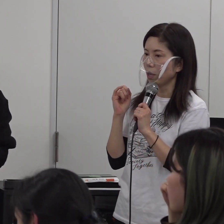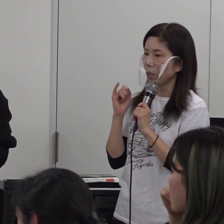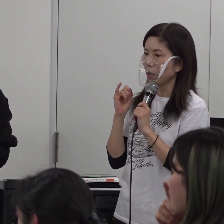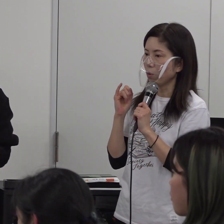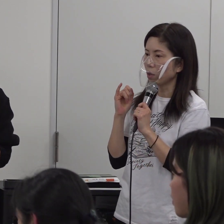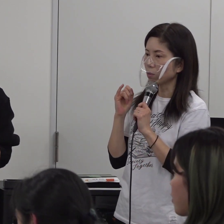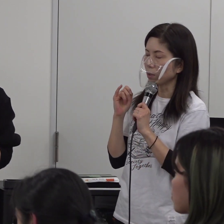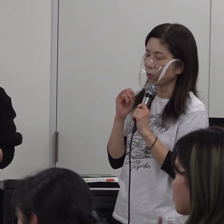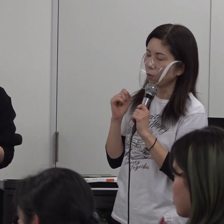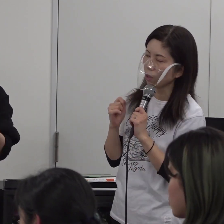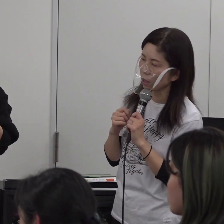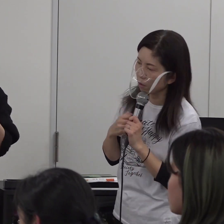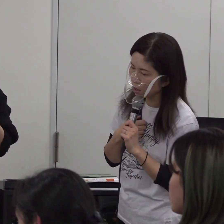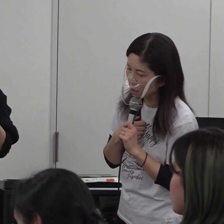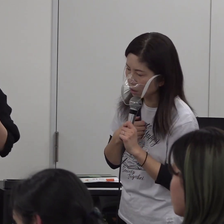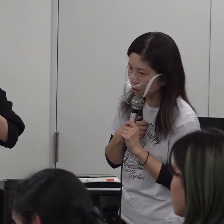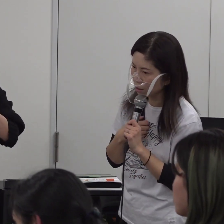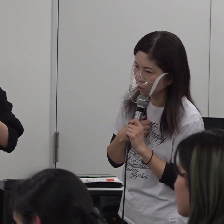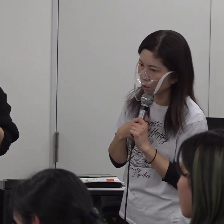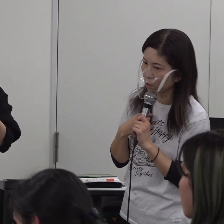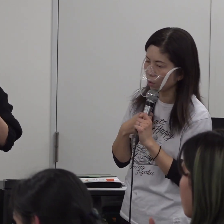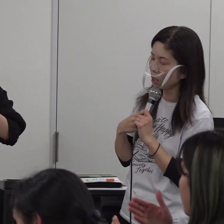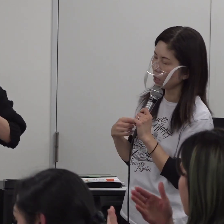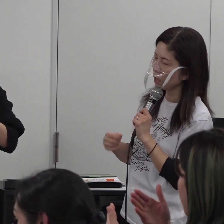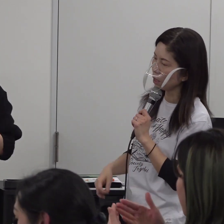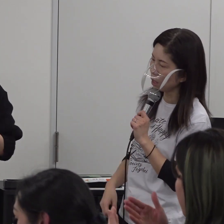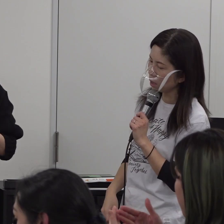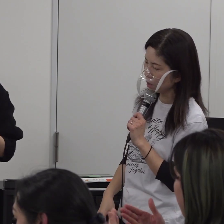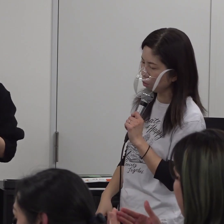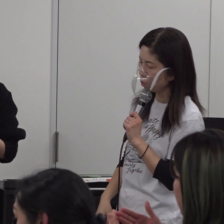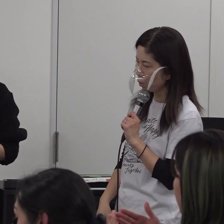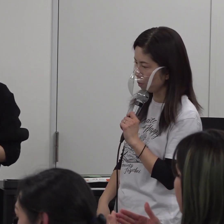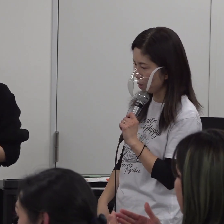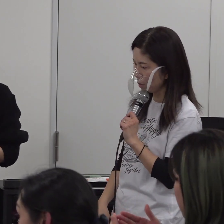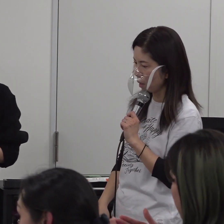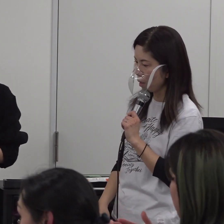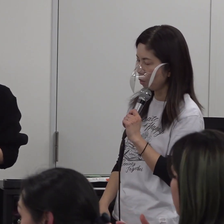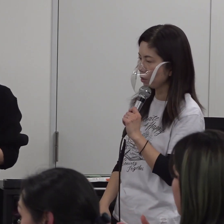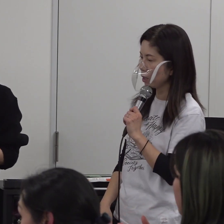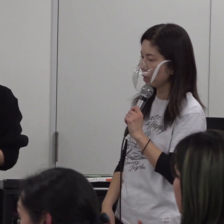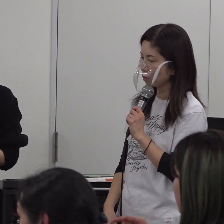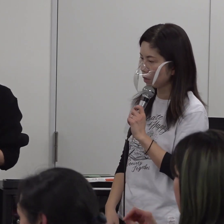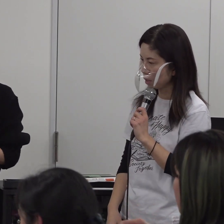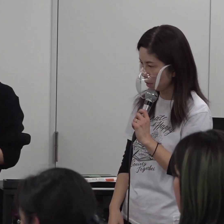絵を書くってどうやって書いてらっしゃるのか今日ぜひ聞きたいなと思いました 教えてください